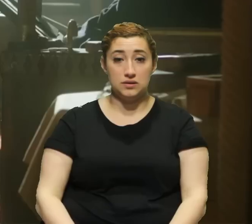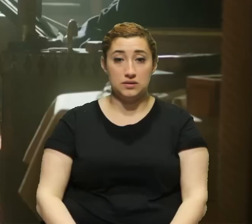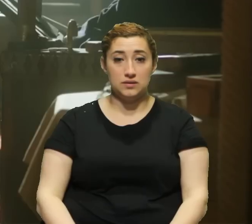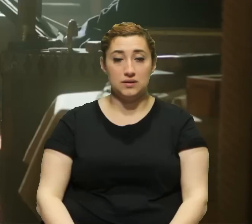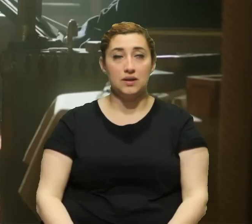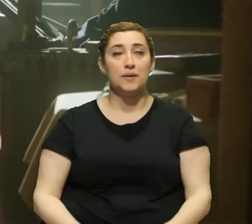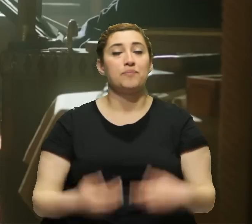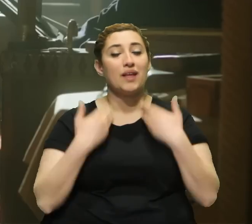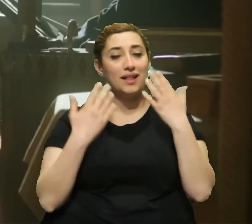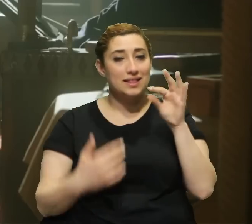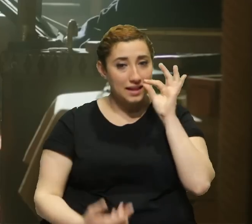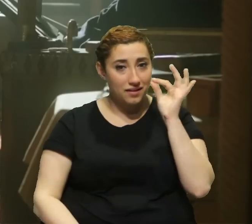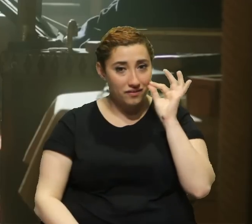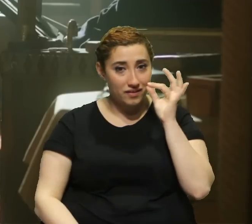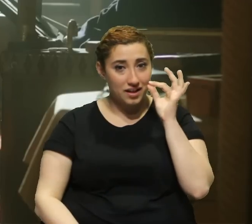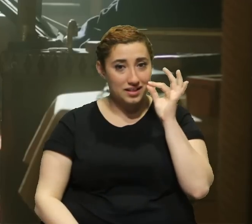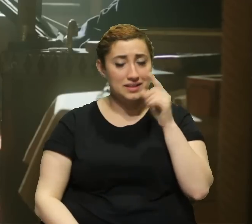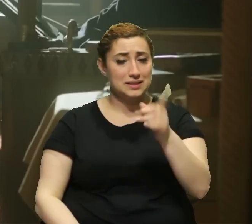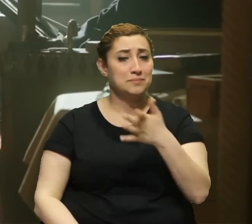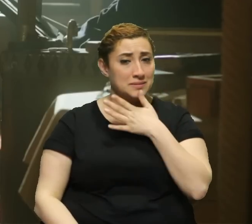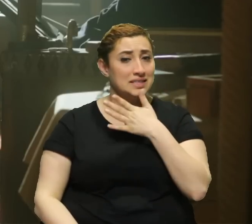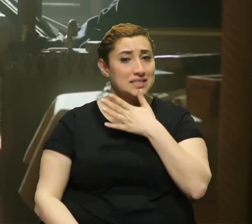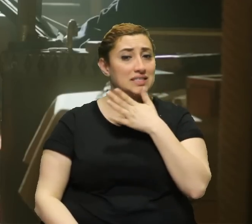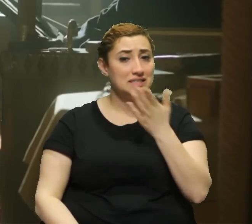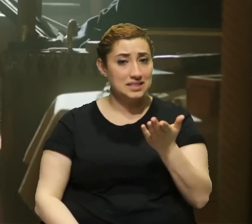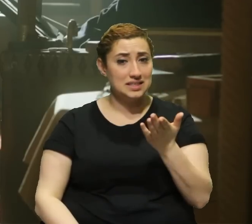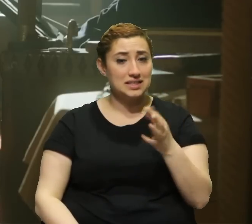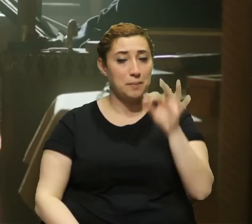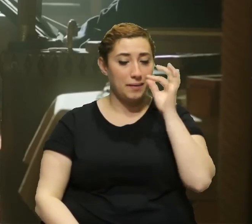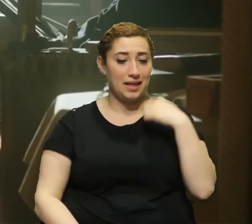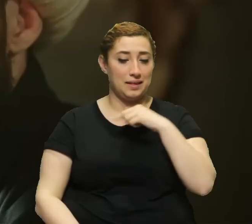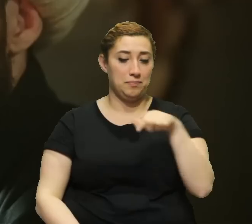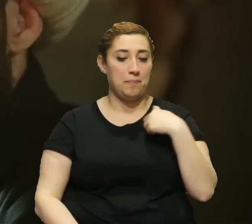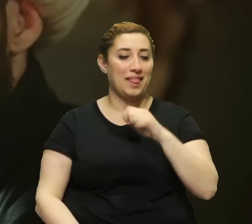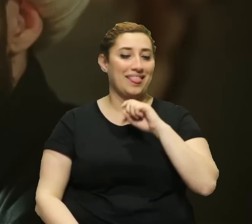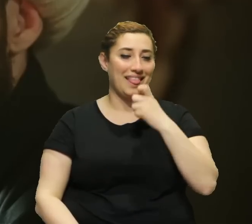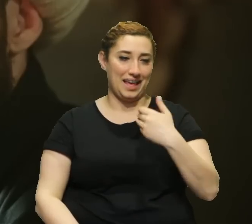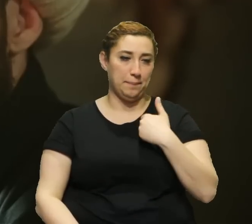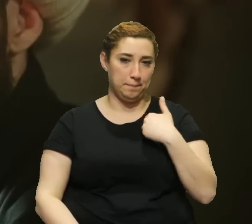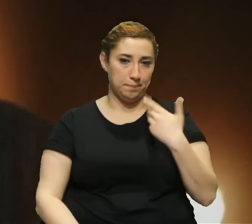Kadı Efendi... ...bilirsiniz Bey bizim dayımız olur aynı vakitte.